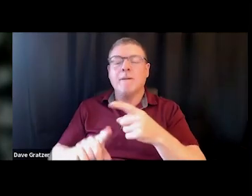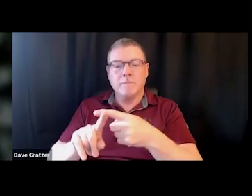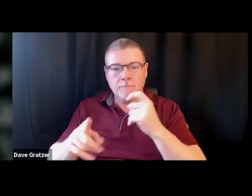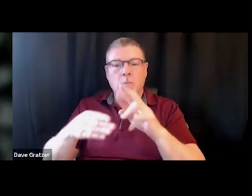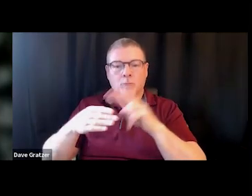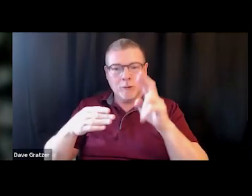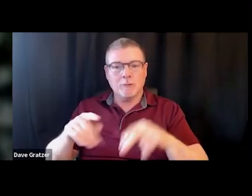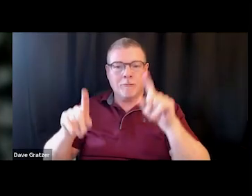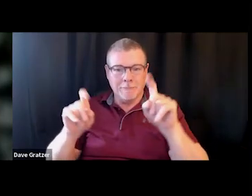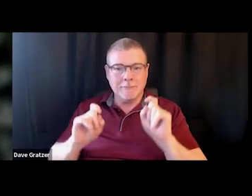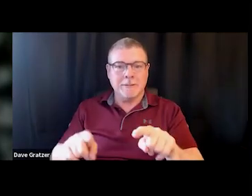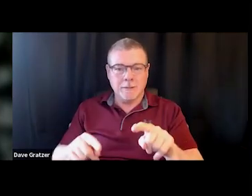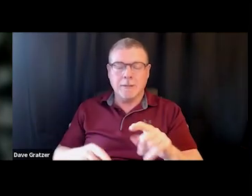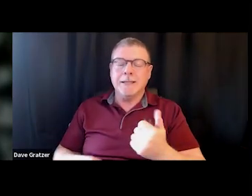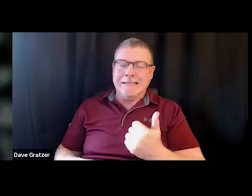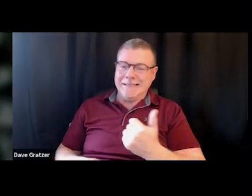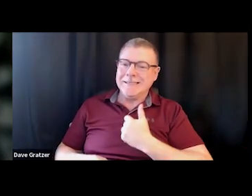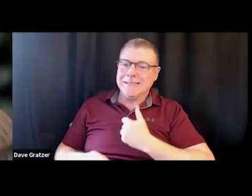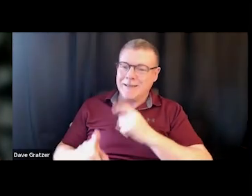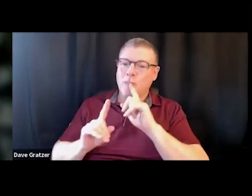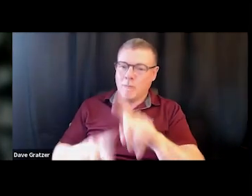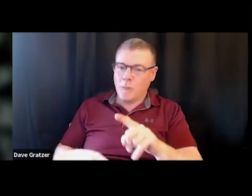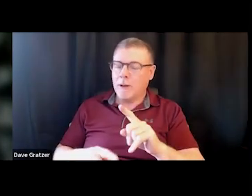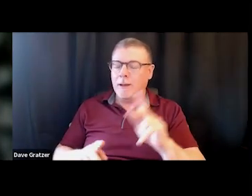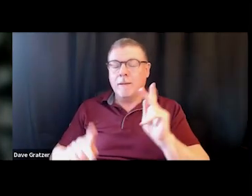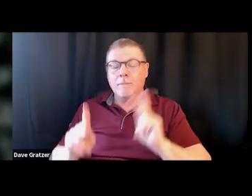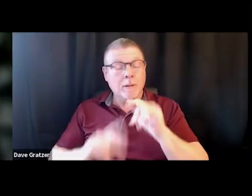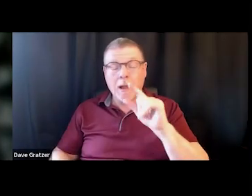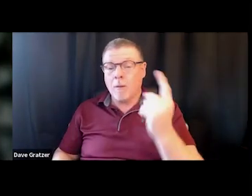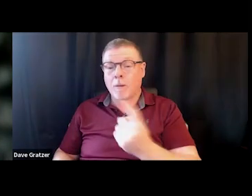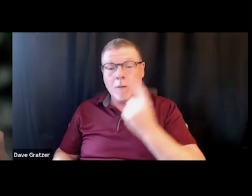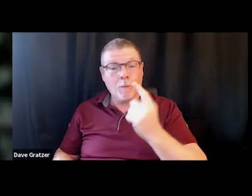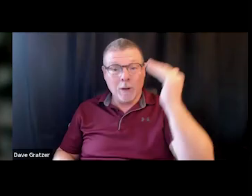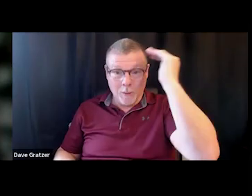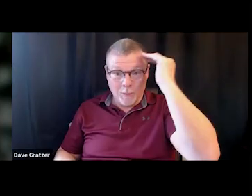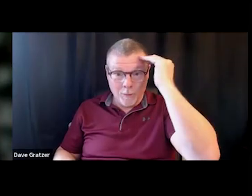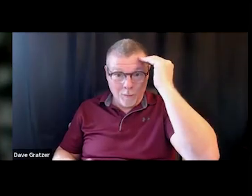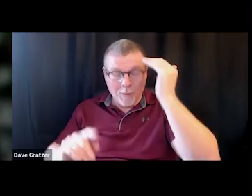Nuevamente, esto se basa en el autoinforme, por lo que las personas no siempre tienen mucha conciencia, pero probablemente tengan algo de conciencia